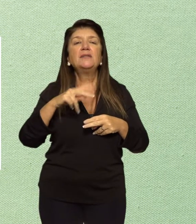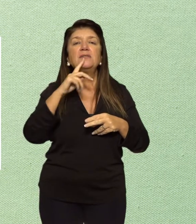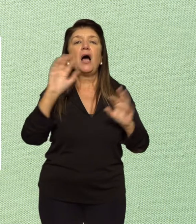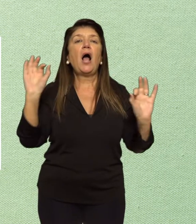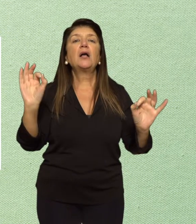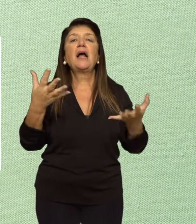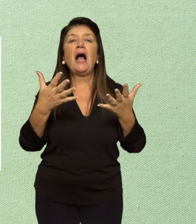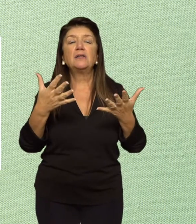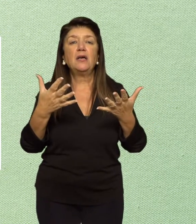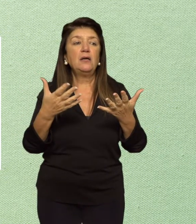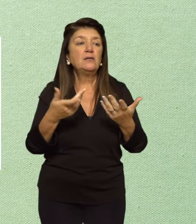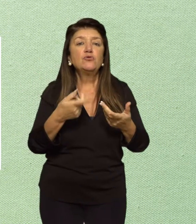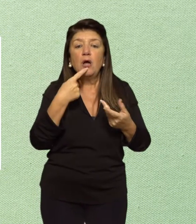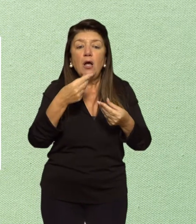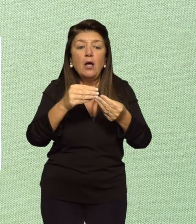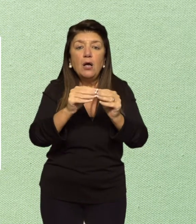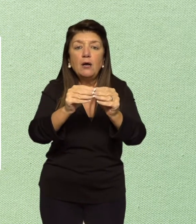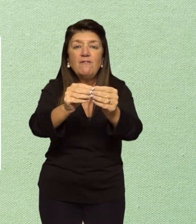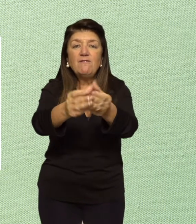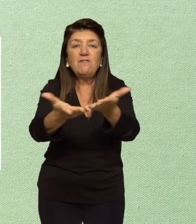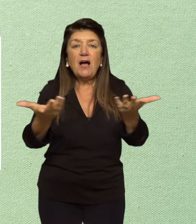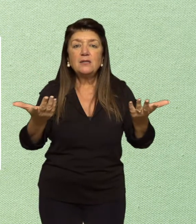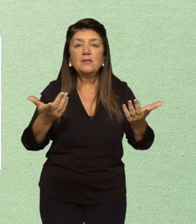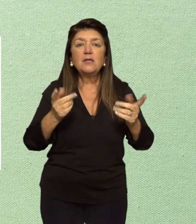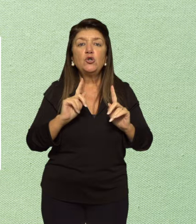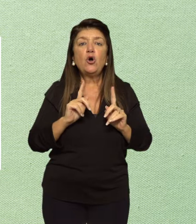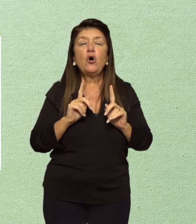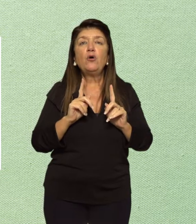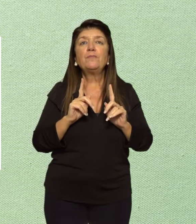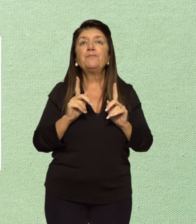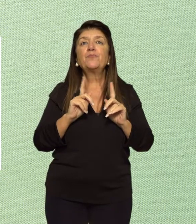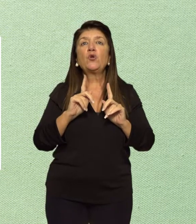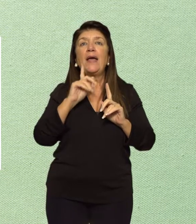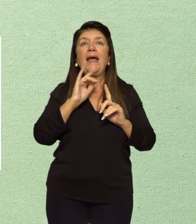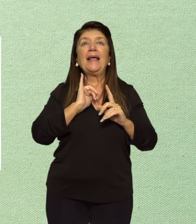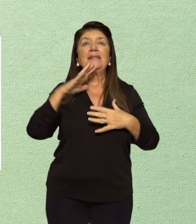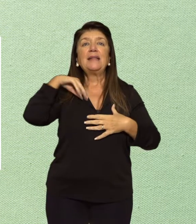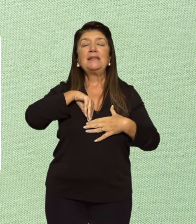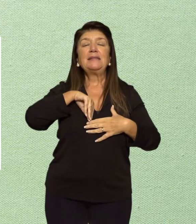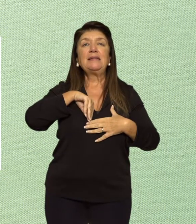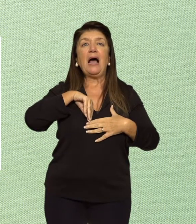insomma, non è qualcosa che fa parte dell'identità di un qualcuno, e nel percorso di vita c'è un